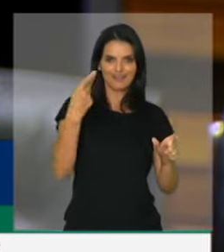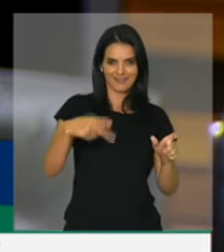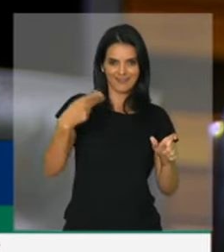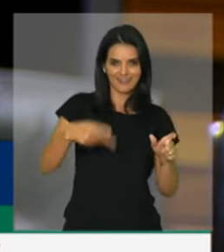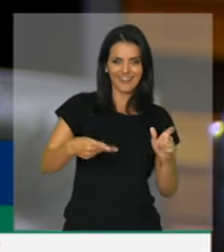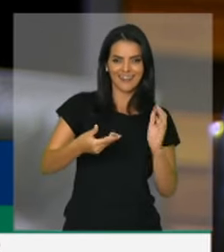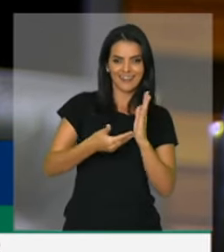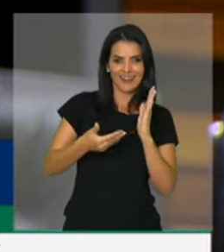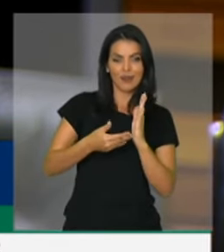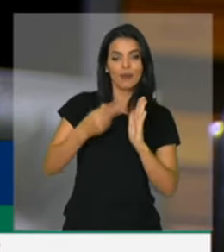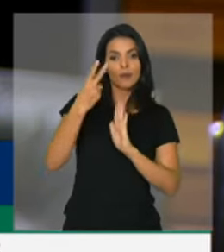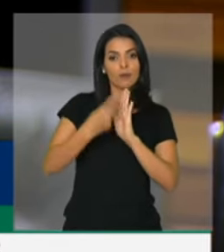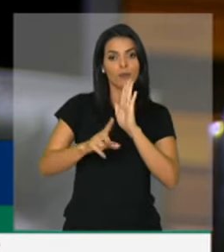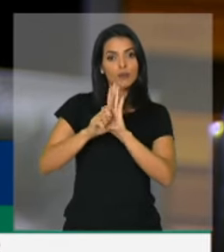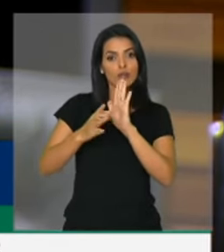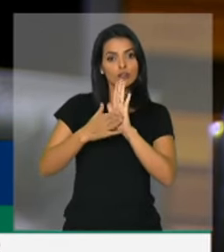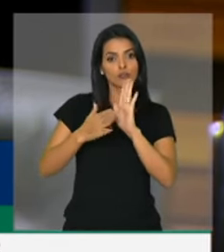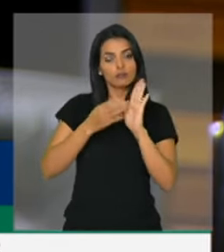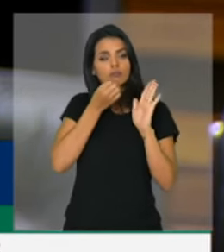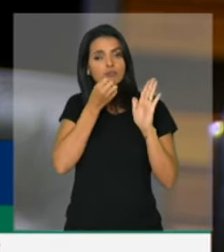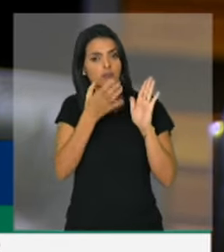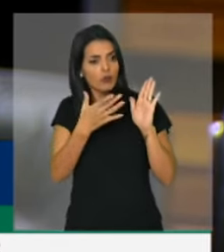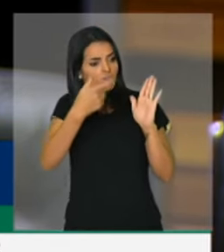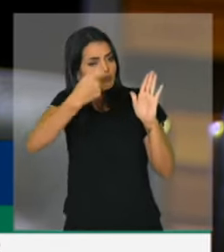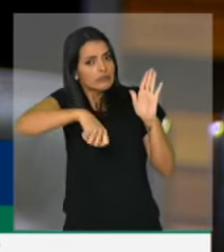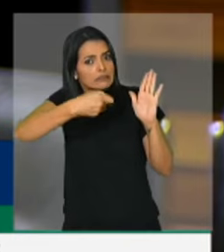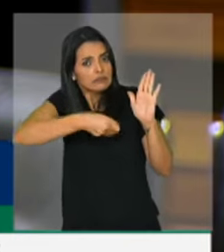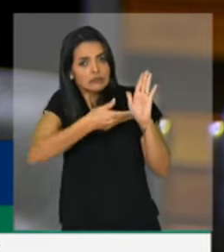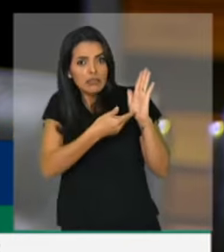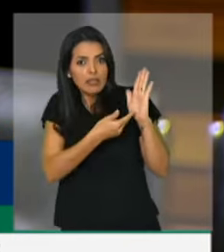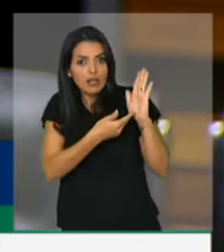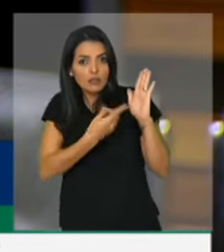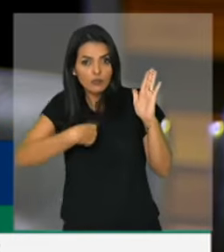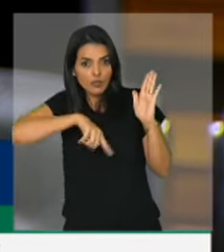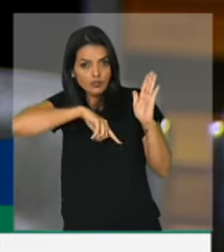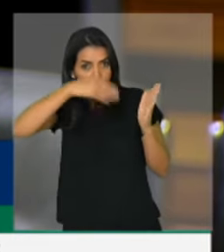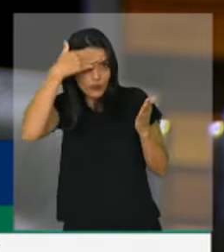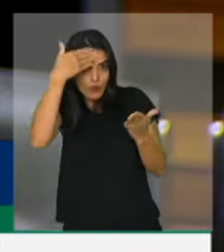PROJETO BOM, NECESSÁRIO. NÓS CONFIAMOS... NESSE PROJETO, NO CONTEÚDO DELE. NÓS VALORIZAMOS E DEFENDEMOS O